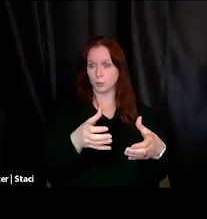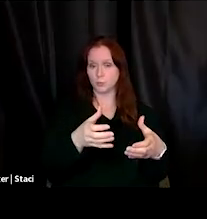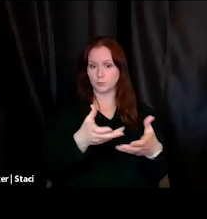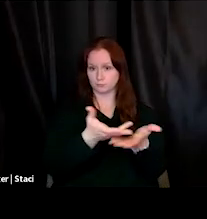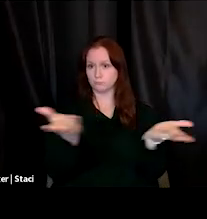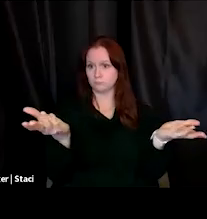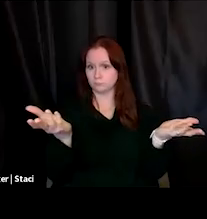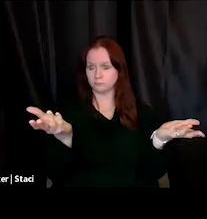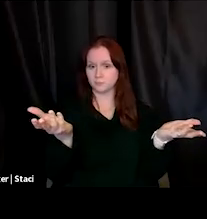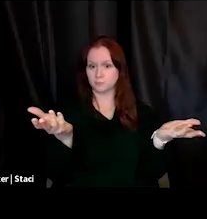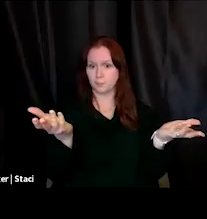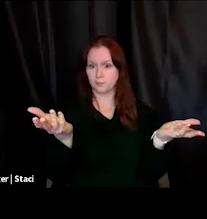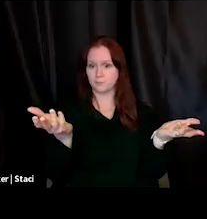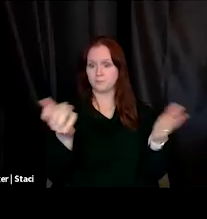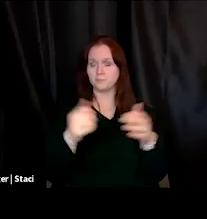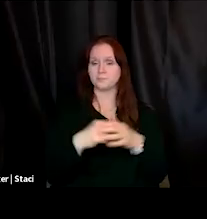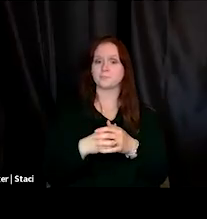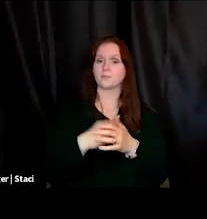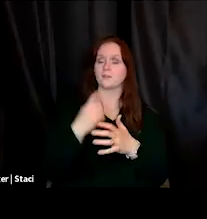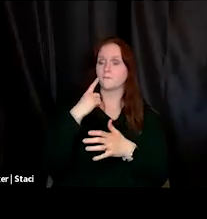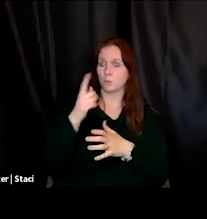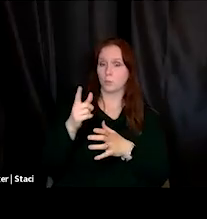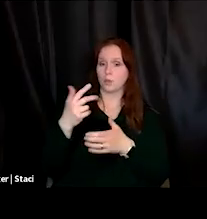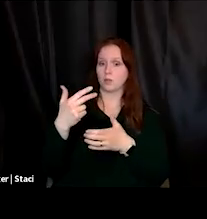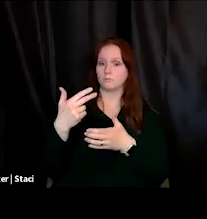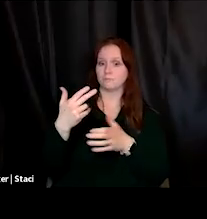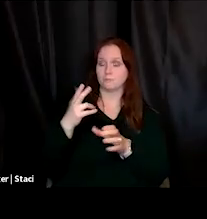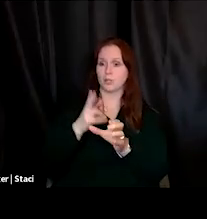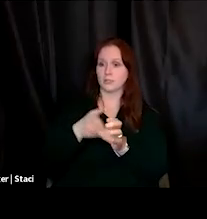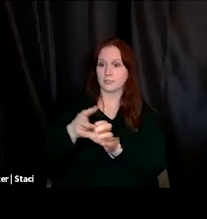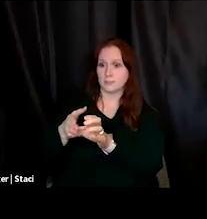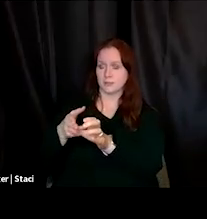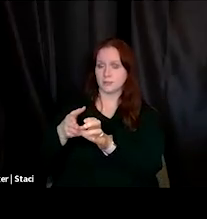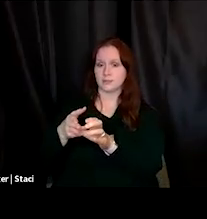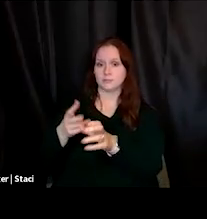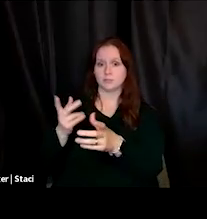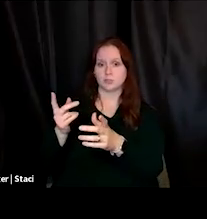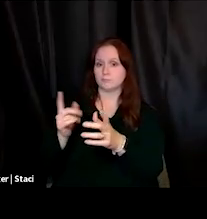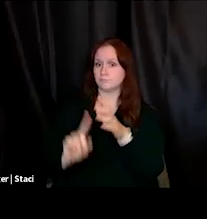con una tasa de retención mayor al 10% y desean una tasa de recuperación más baja,